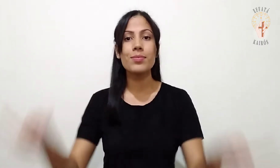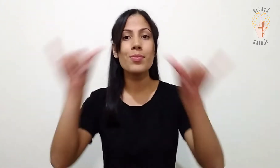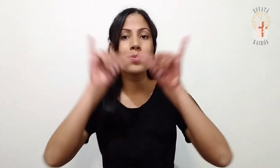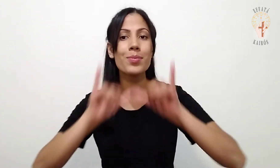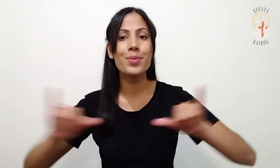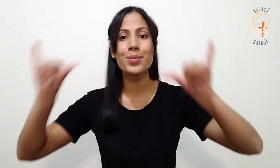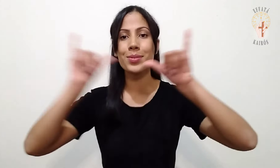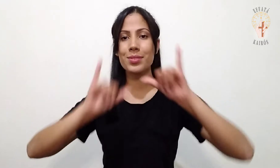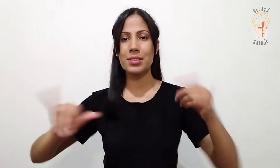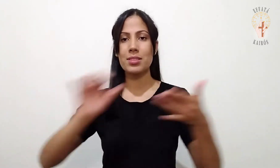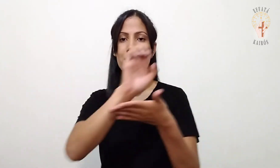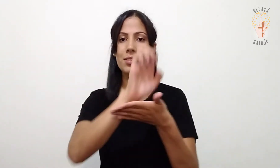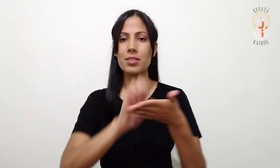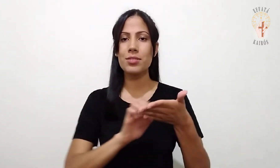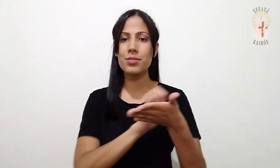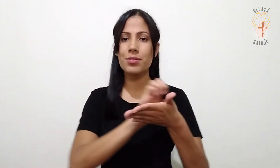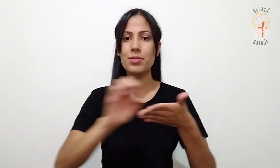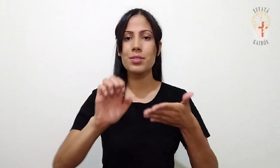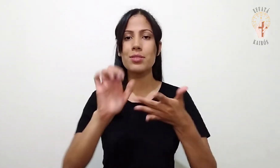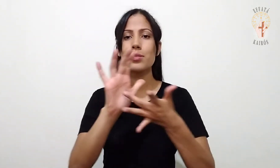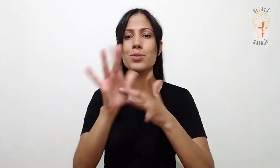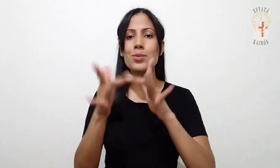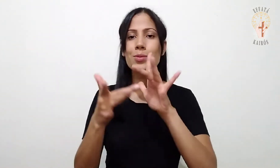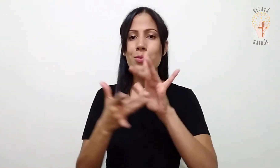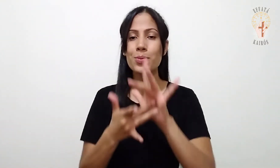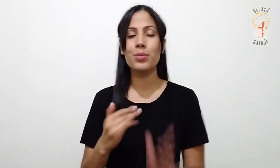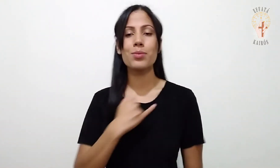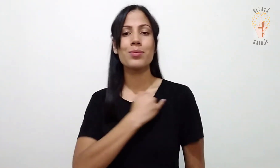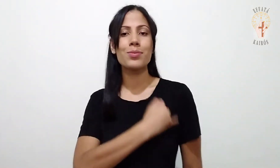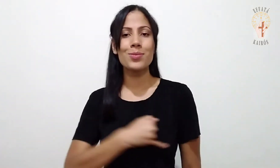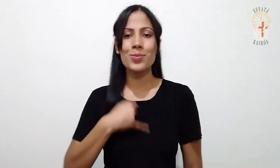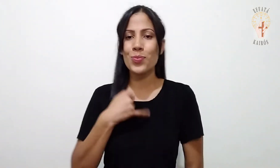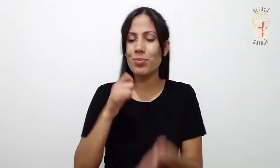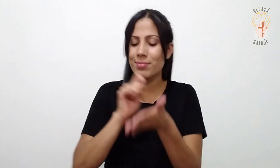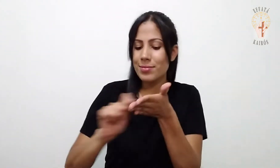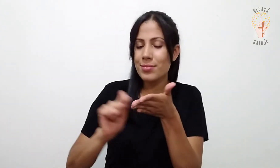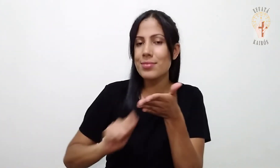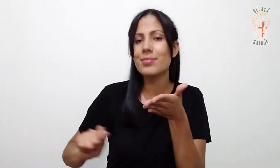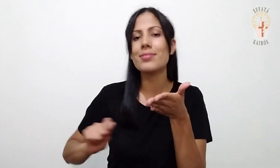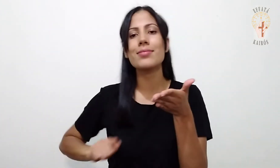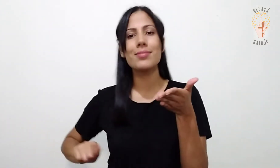Proclamação do Evangelho de Jesus Cristo segundo João.